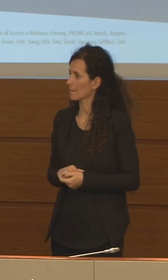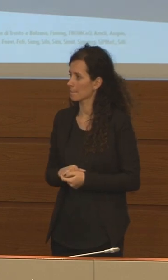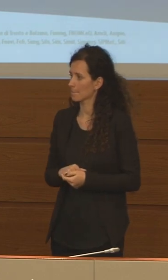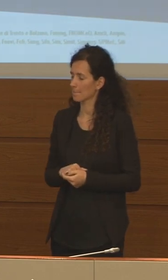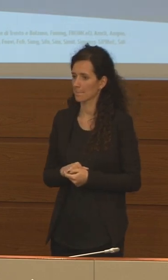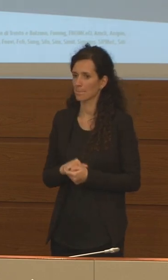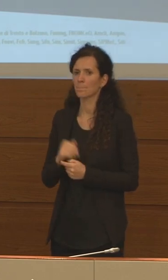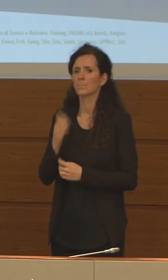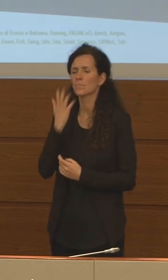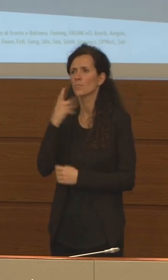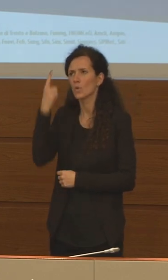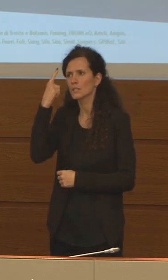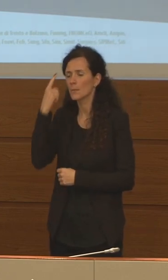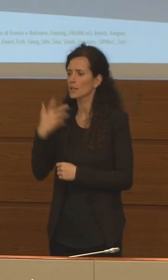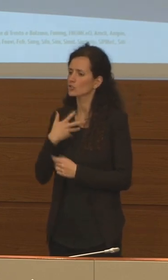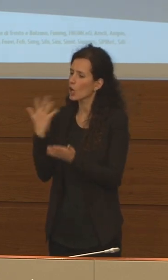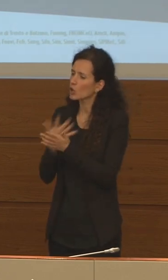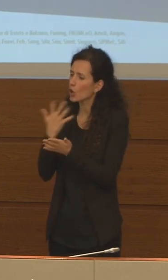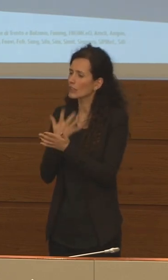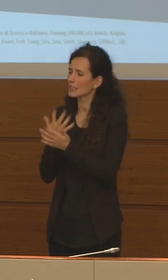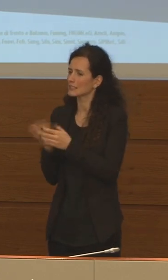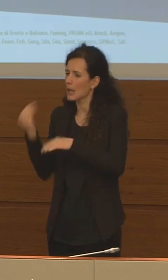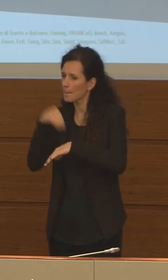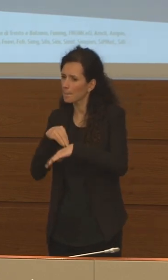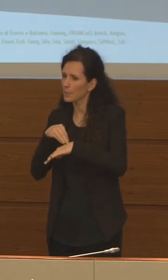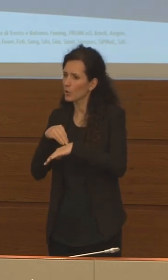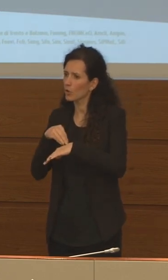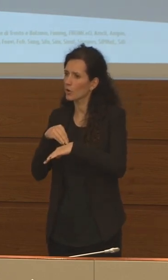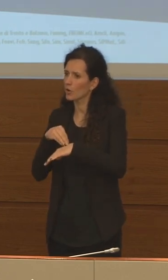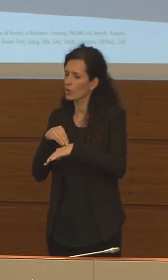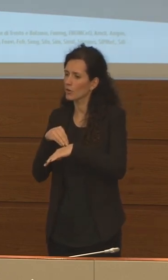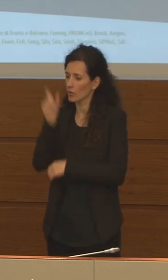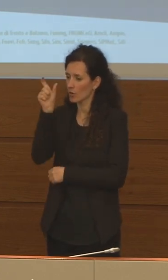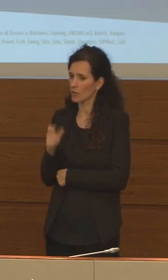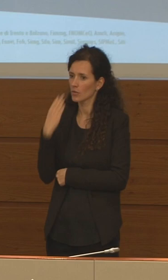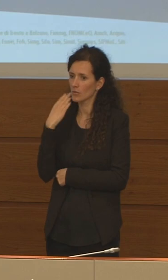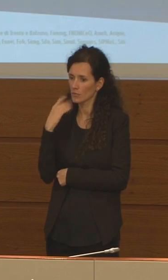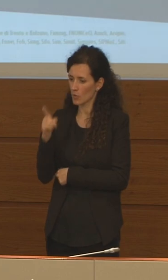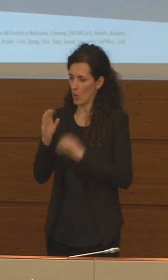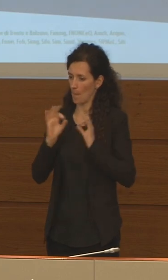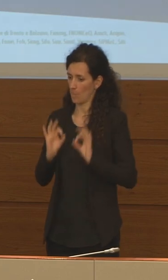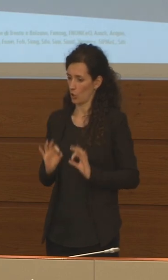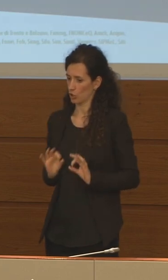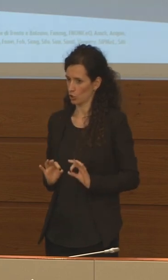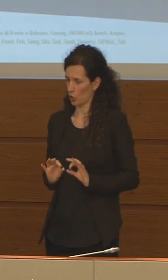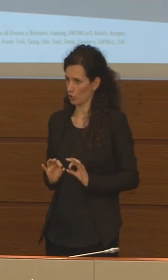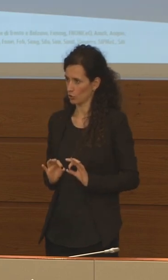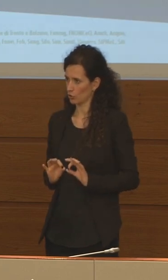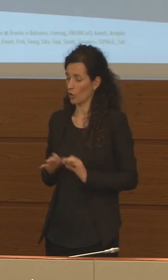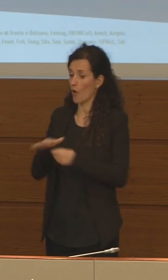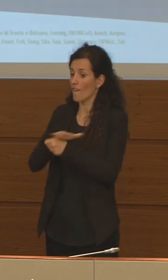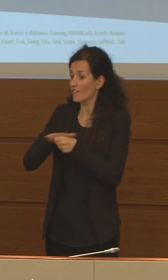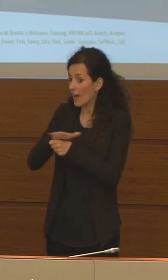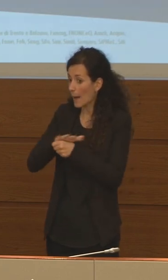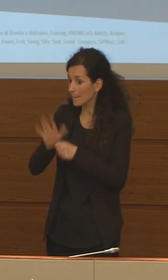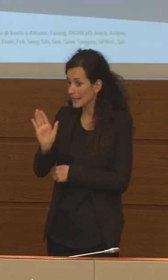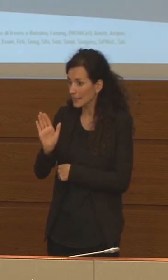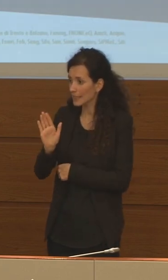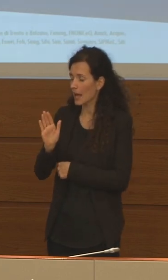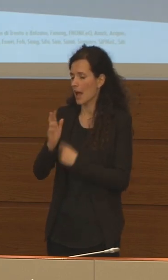(domanda giornalista) Abbiamo qualche notizia in più sul poliziotto, sulla famiglia?